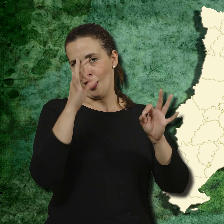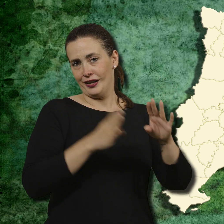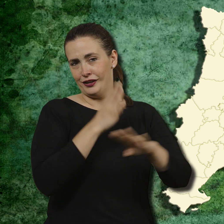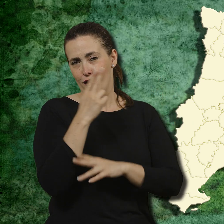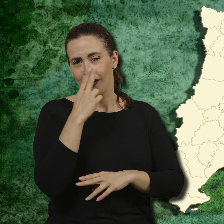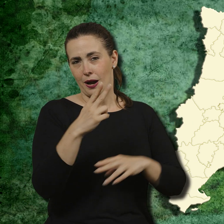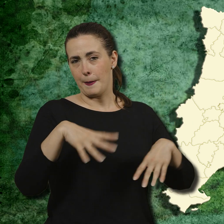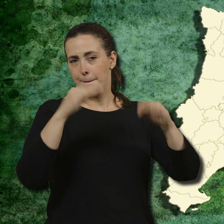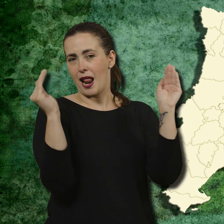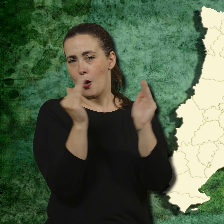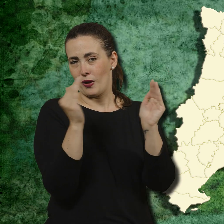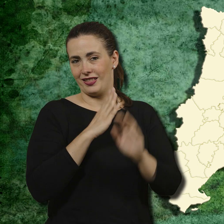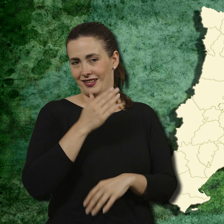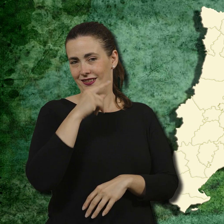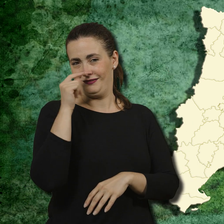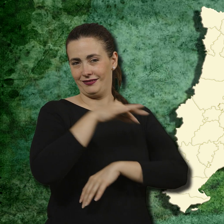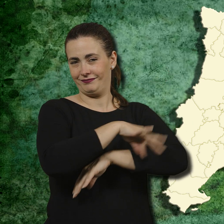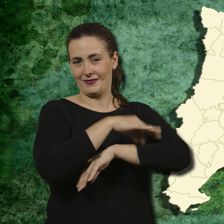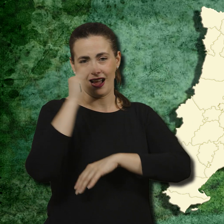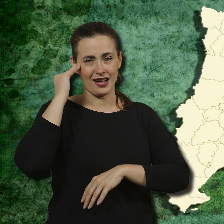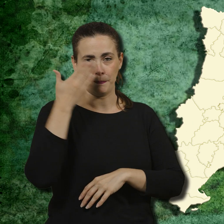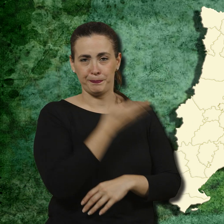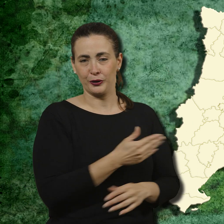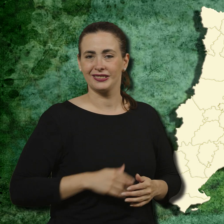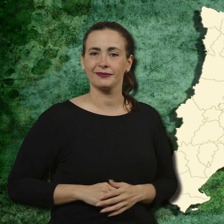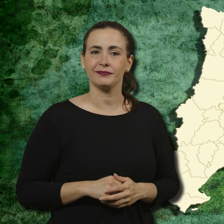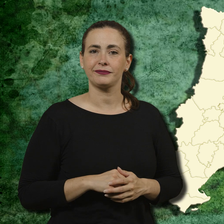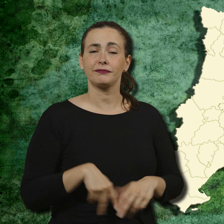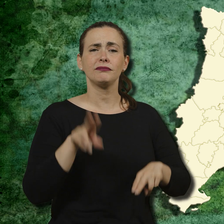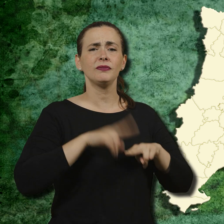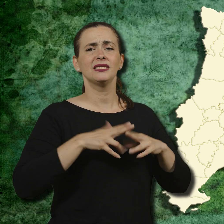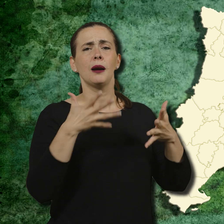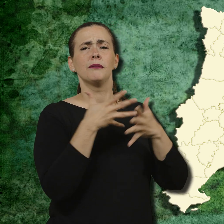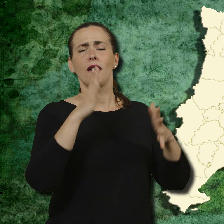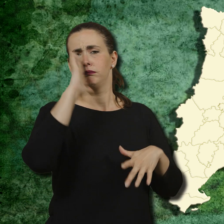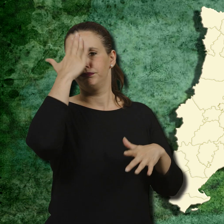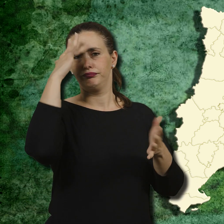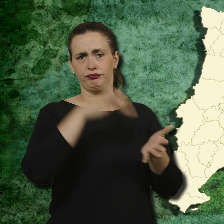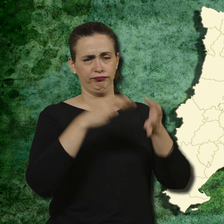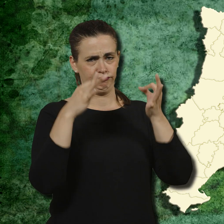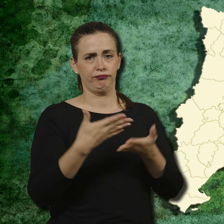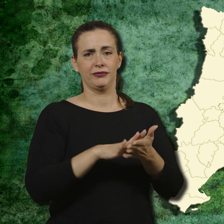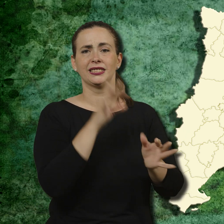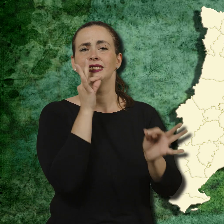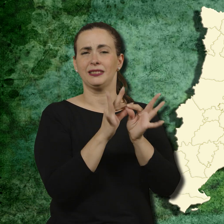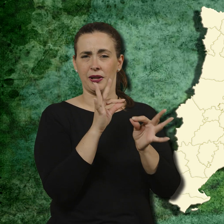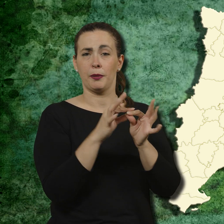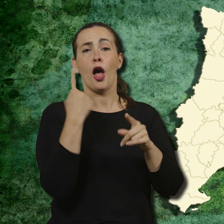Visitar el Palauet d'Arata Isozaki. Festa Major: se celebra a principis de setembre.